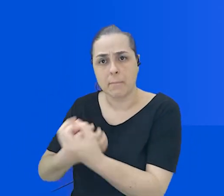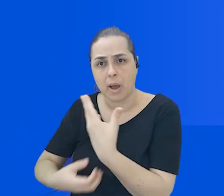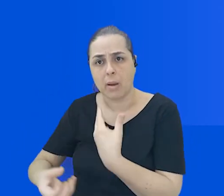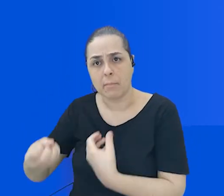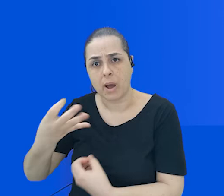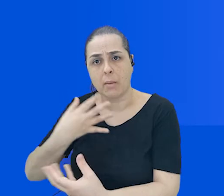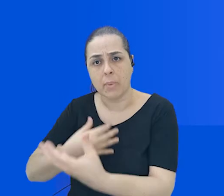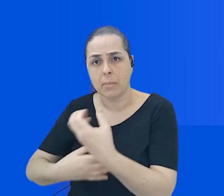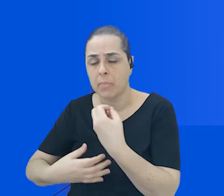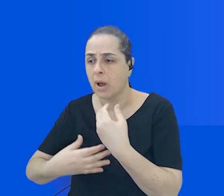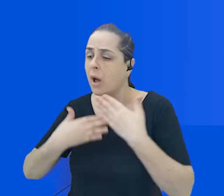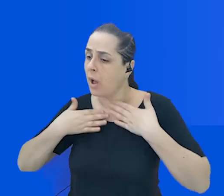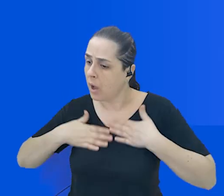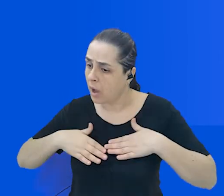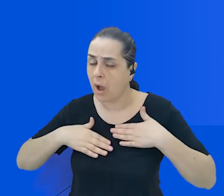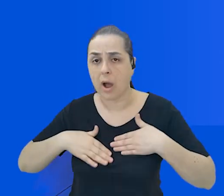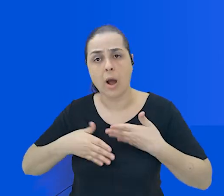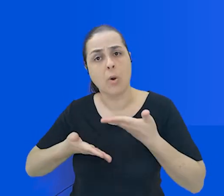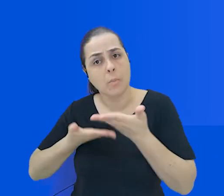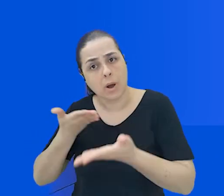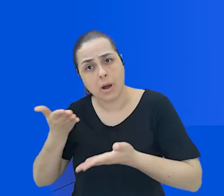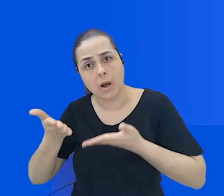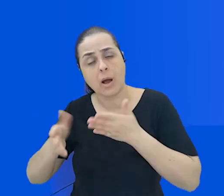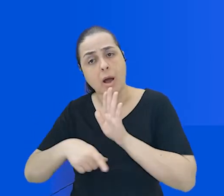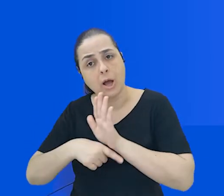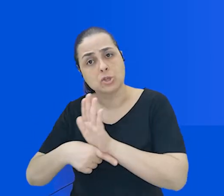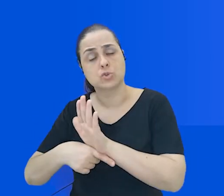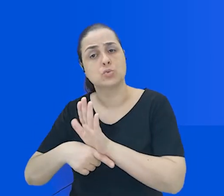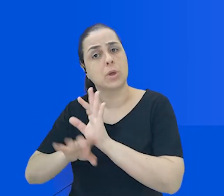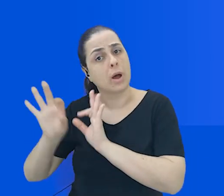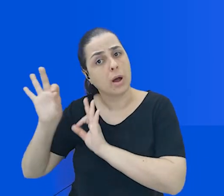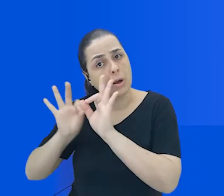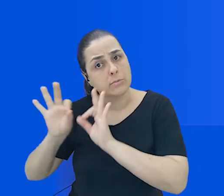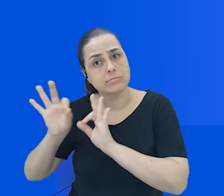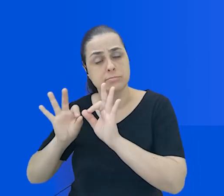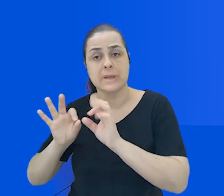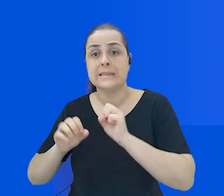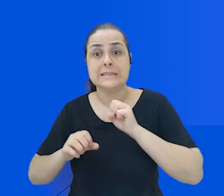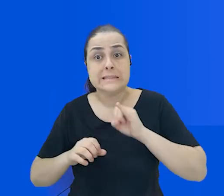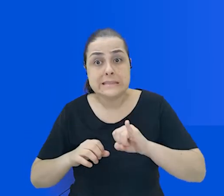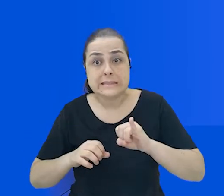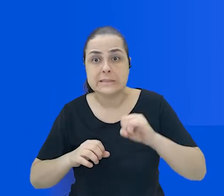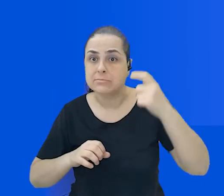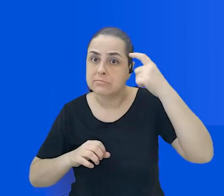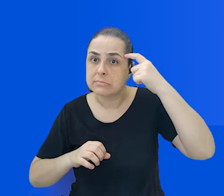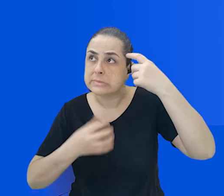se acalmar e tomar um tempo para elaborar. Mas aquilo que a gente não elabora a gente repete gente.